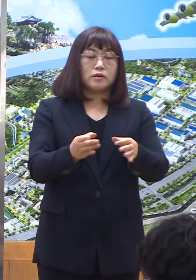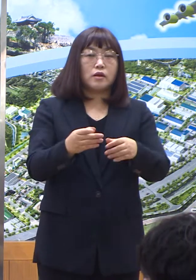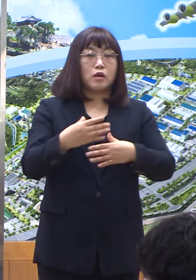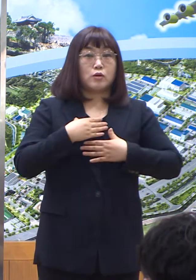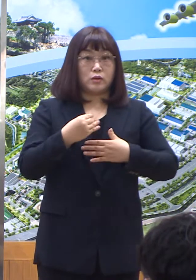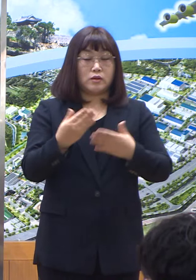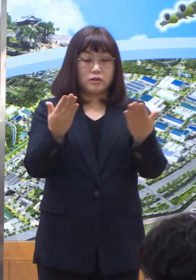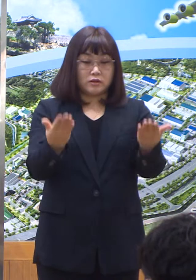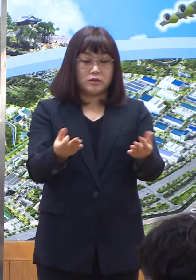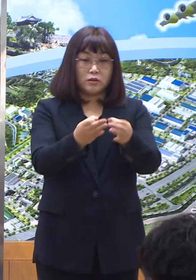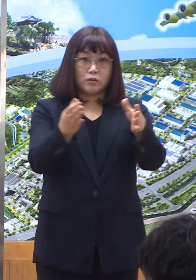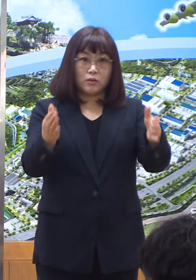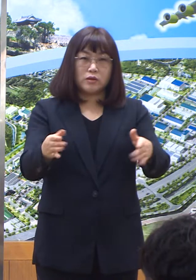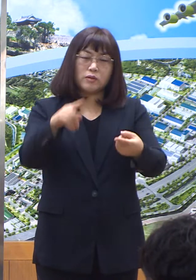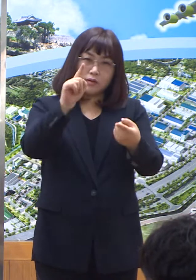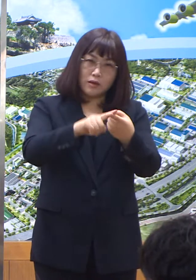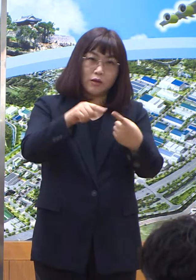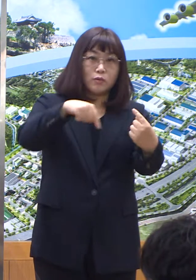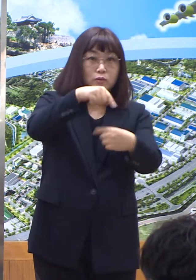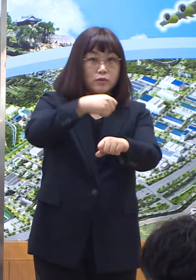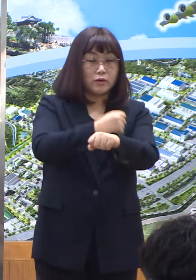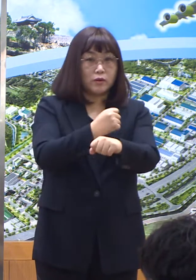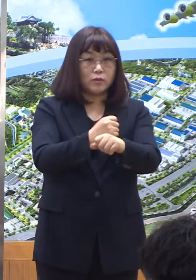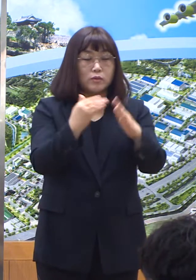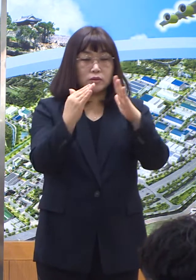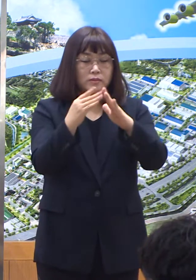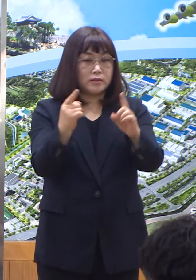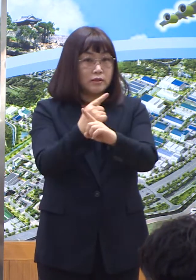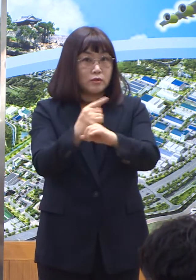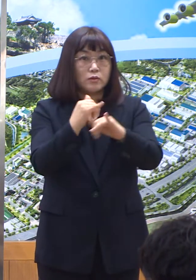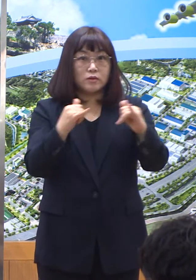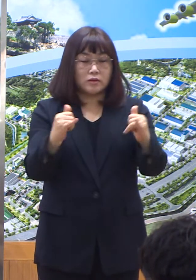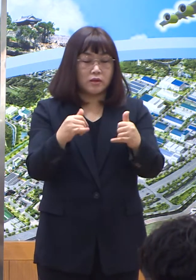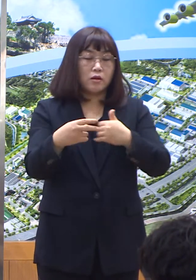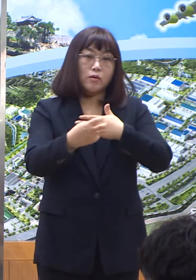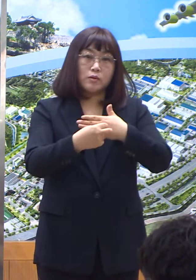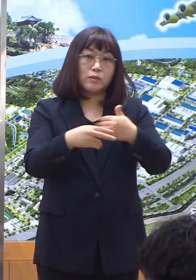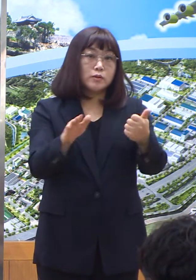특히 재택치료자에 대한 의료서비스 제공은 물론,